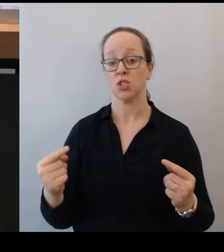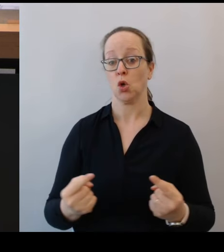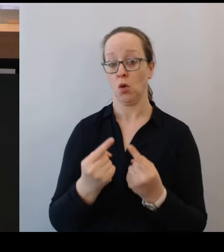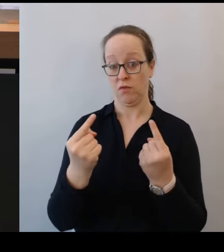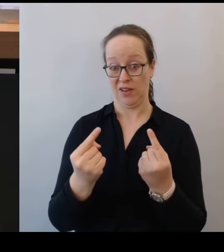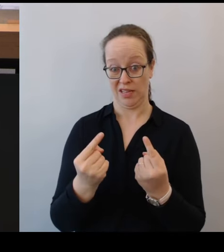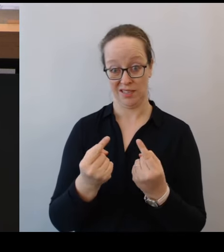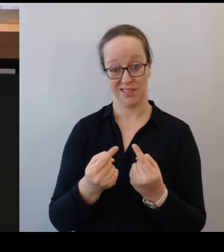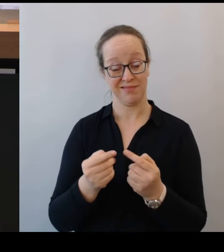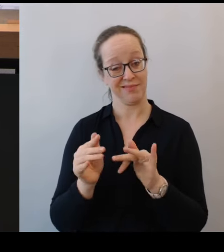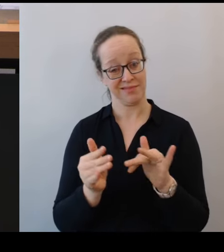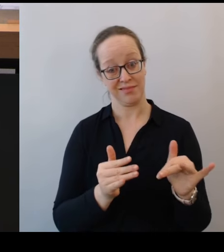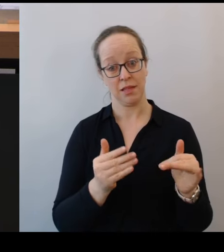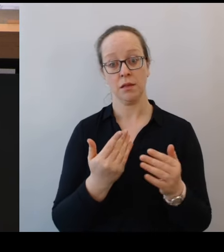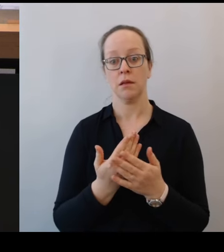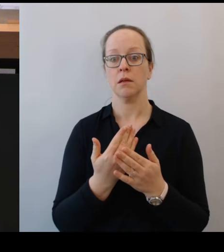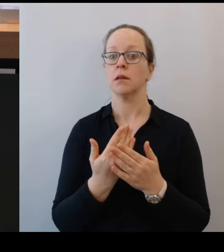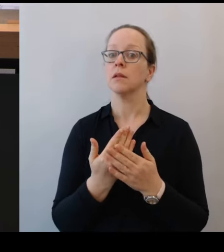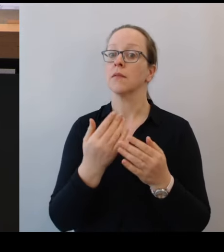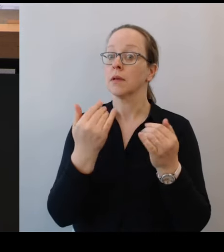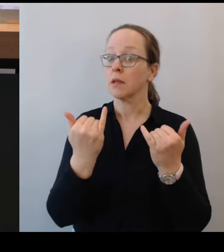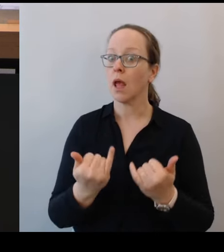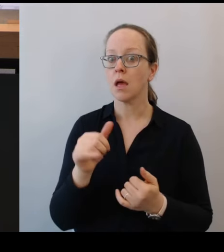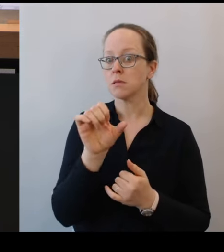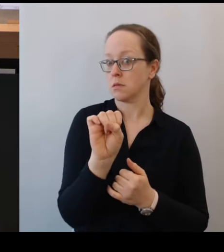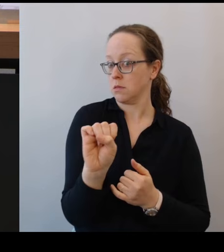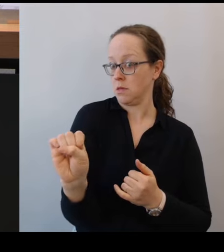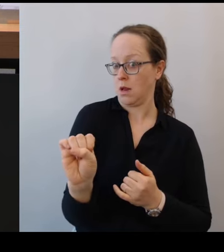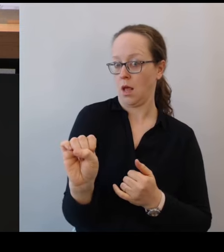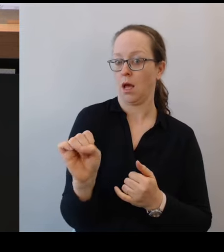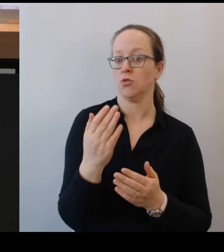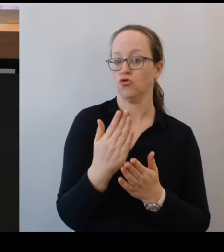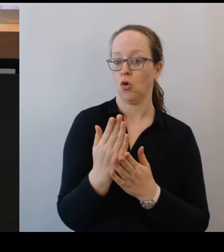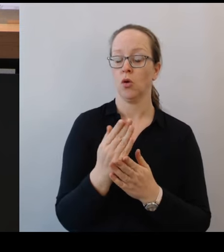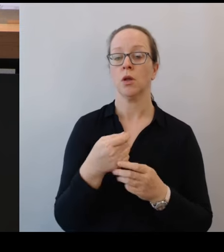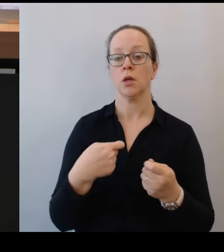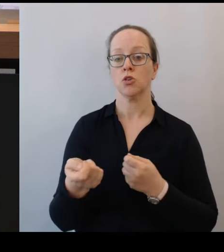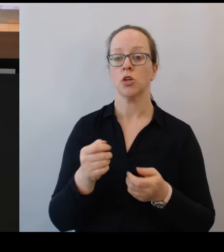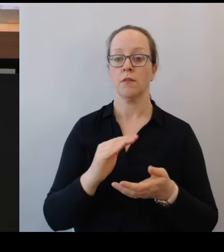Wenn es innerhalb des Senats zu Konflikten kommt, mit der vom Bürgermeister geliebten Bildungssenatorin soll in